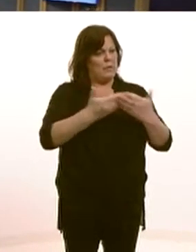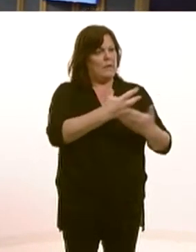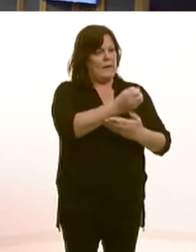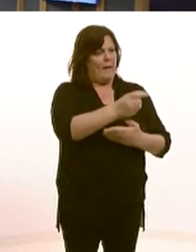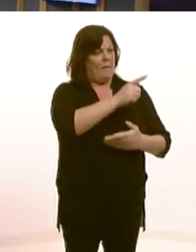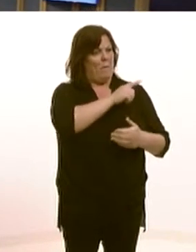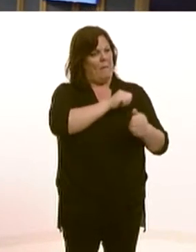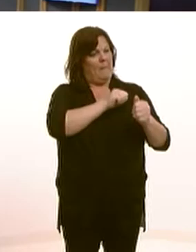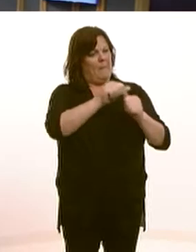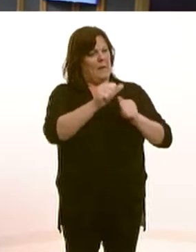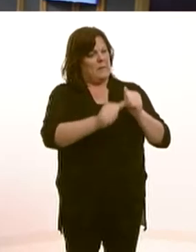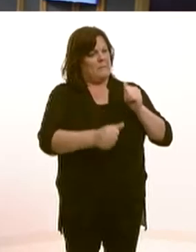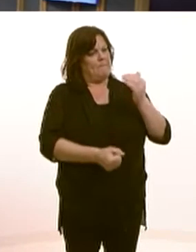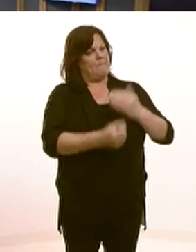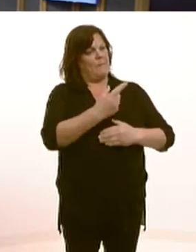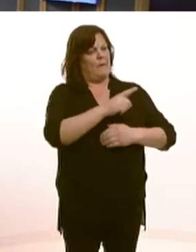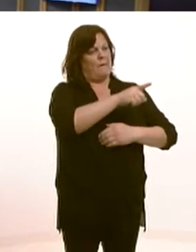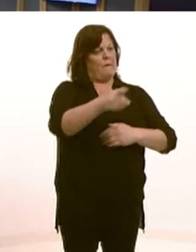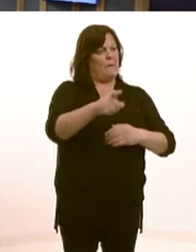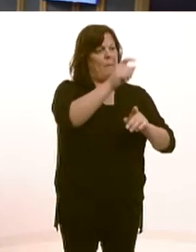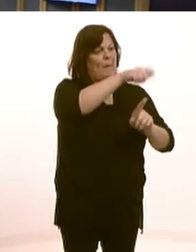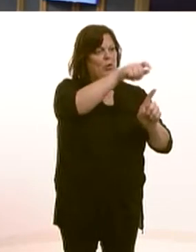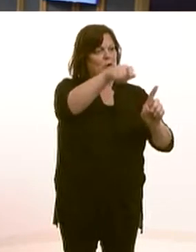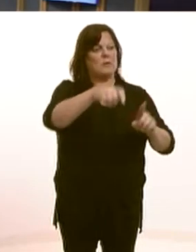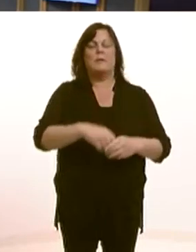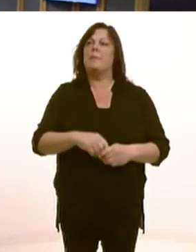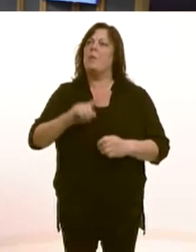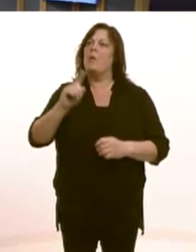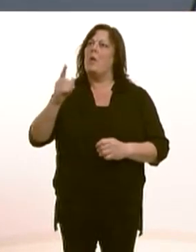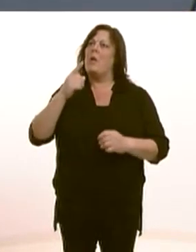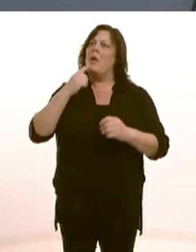Paul Davies: Brif Weinidog, mae rheoli meddygfa Wdig yn y fy etholaeth i wedi cyflwyno heriau